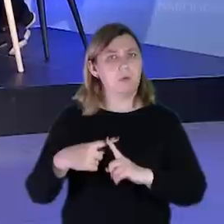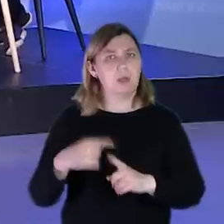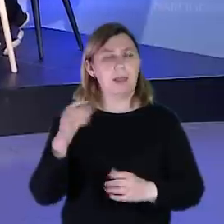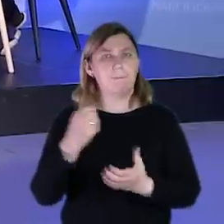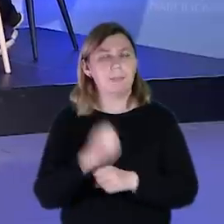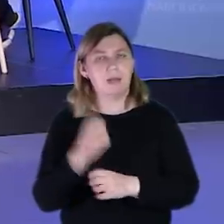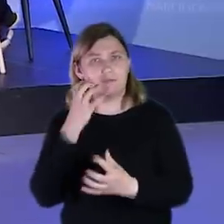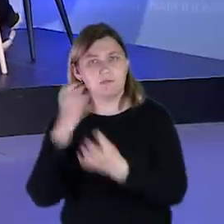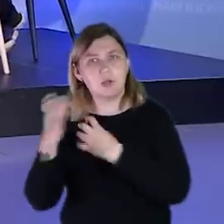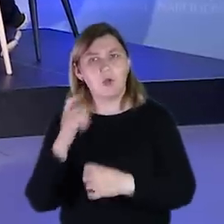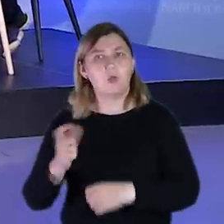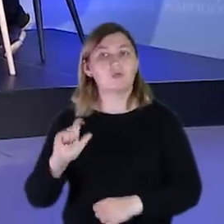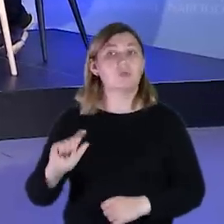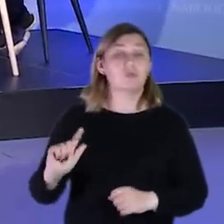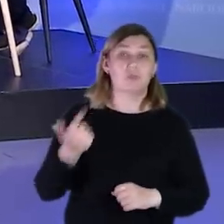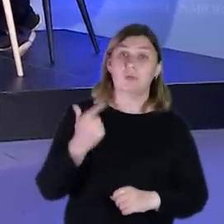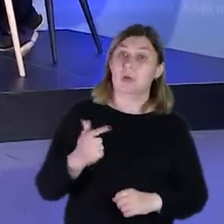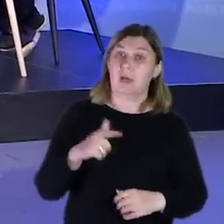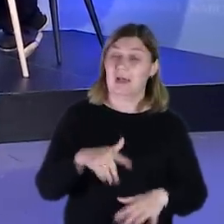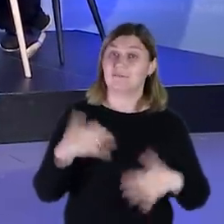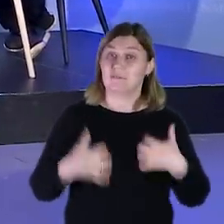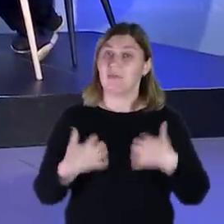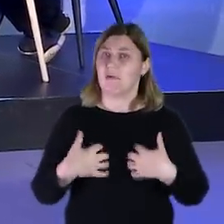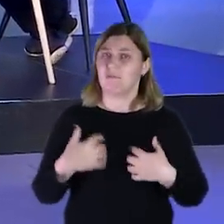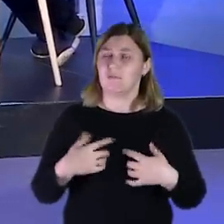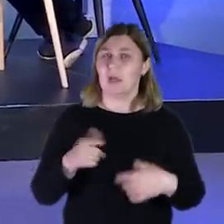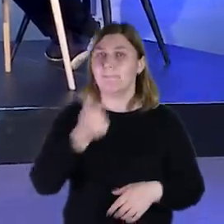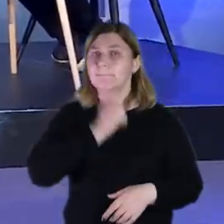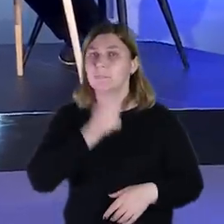wywiadowczej, z drugiej powodowała... Może i zdenerwowanie; i próby mocnej